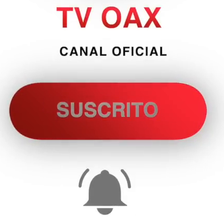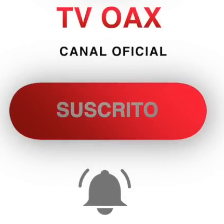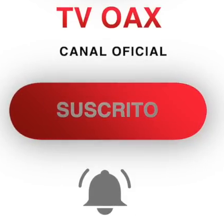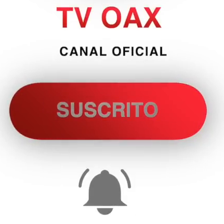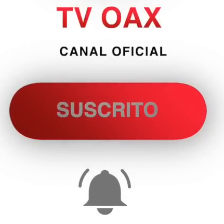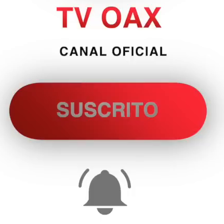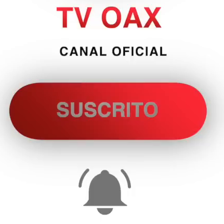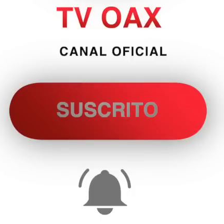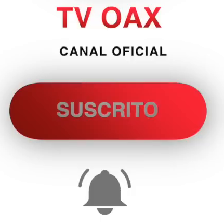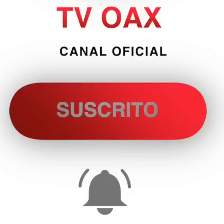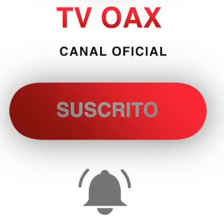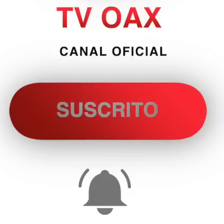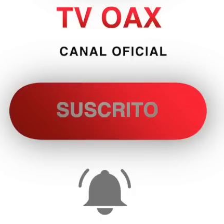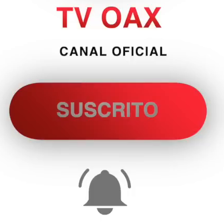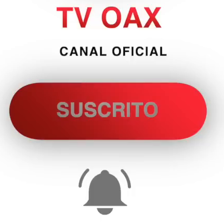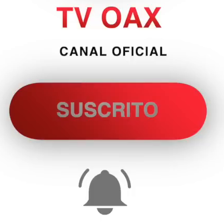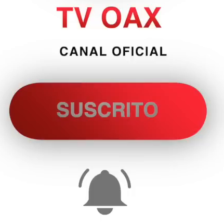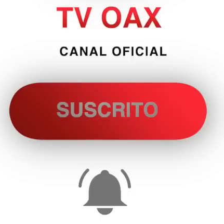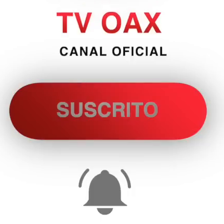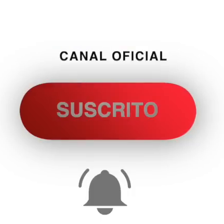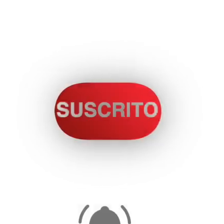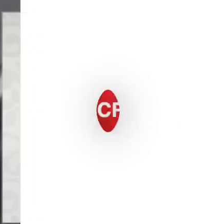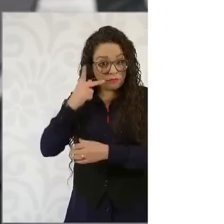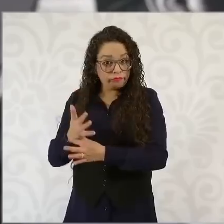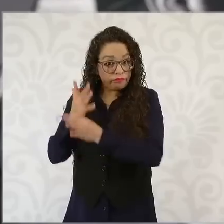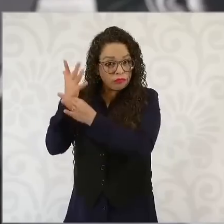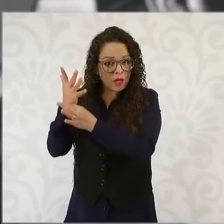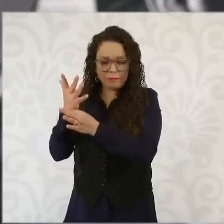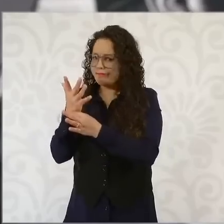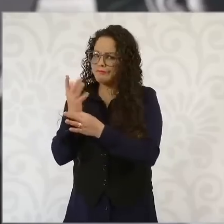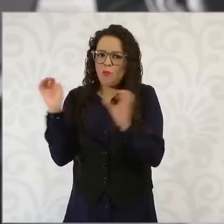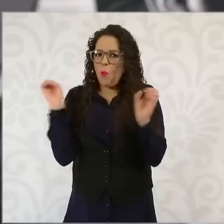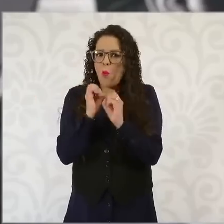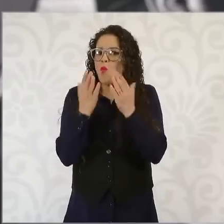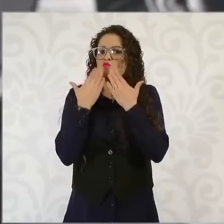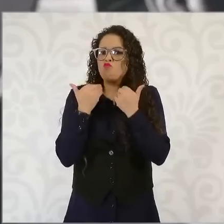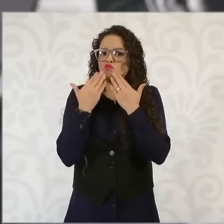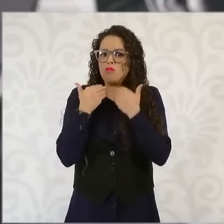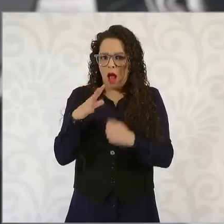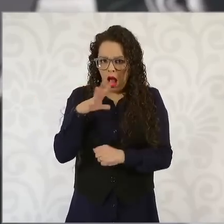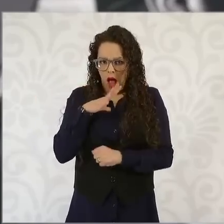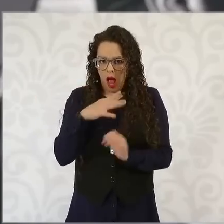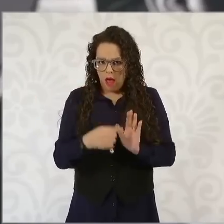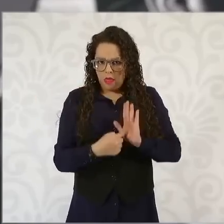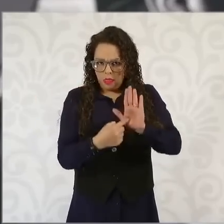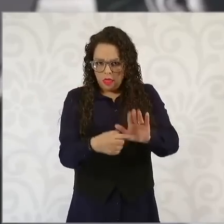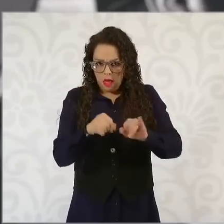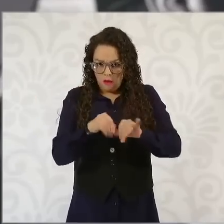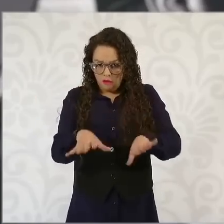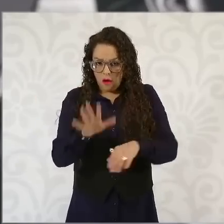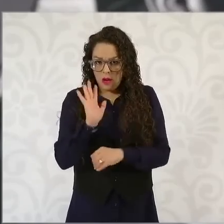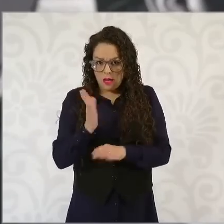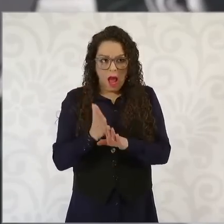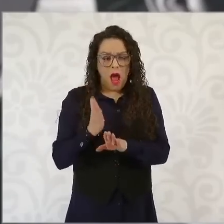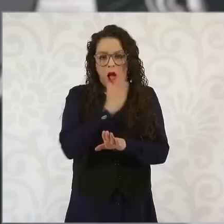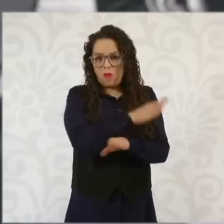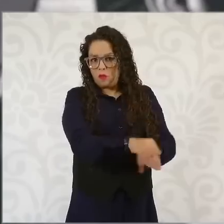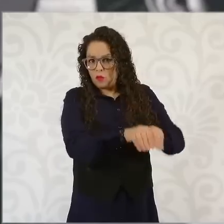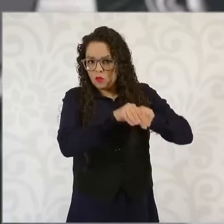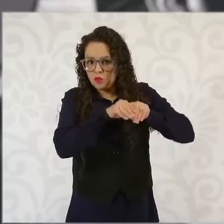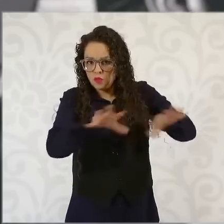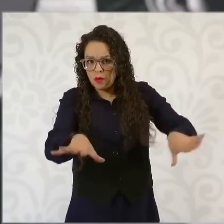se Argumenta eso está publicado Entonces qué es el efecto número uno los precios Cuál es